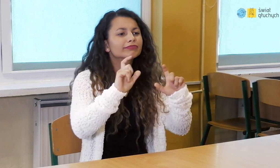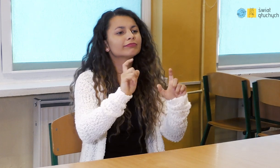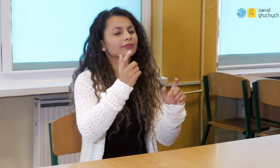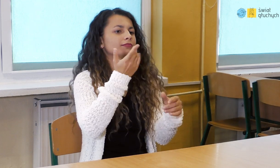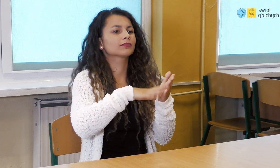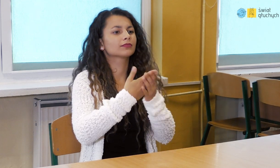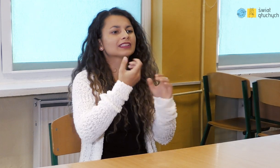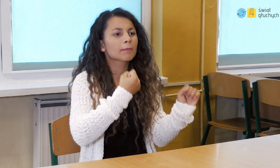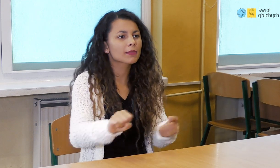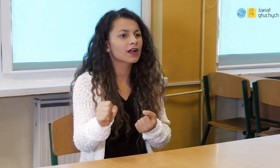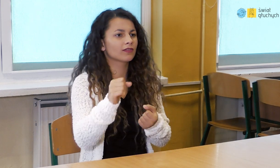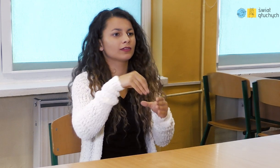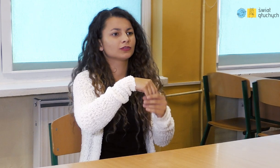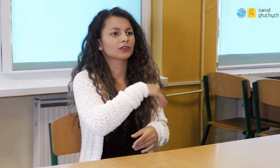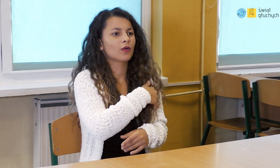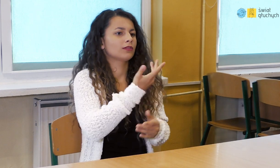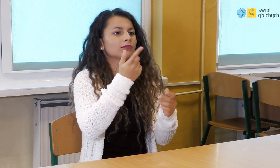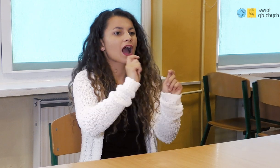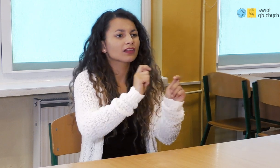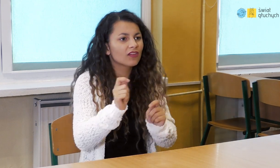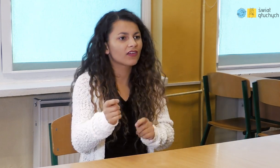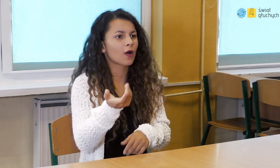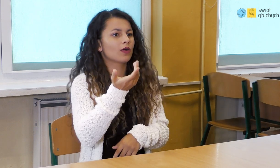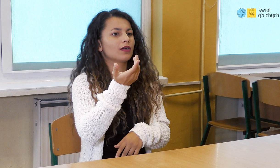Jak wyglądały u Ciebie zabawy szkolne? Karnawał?